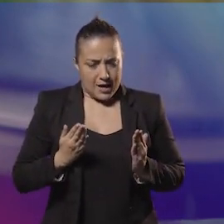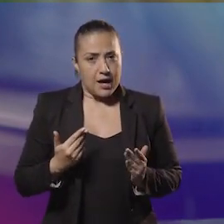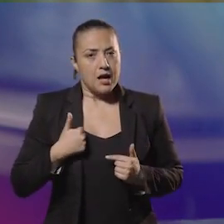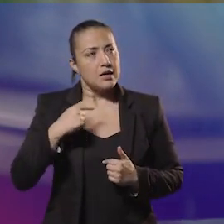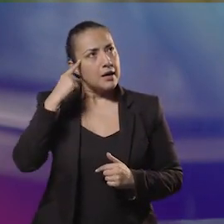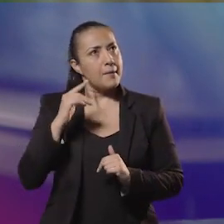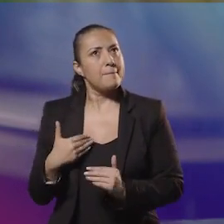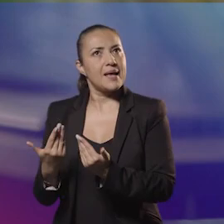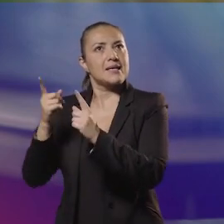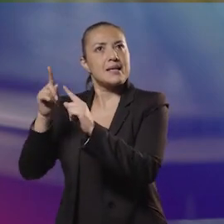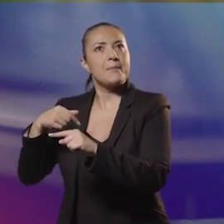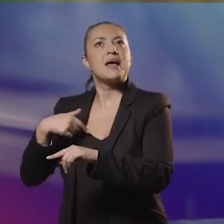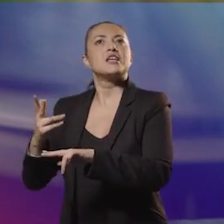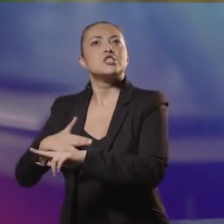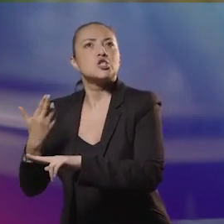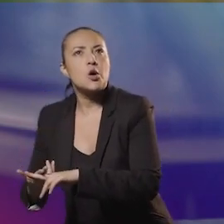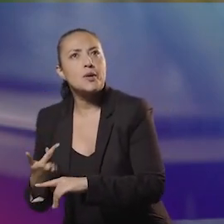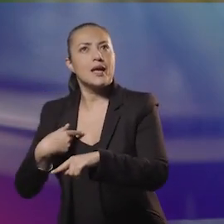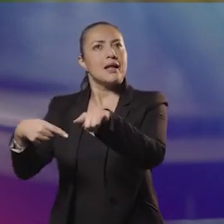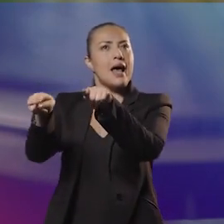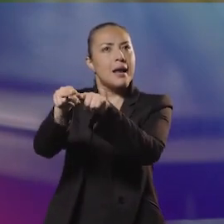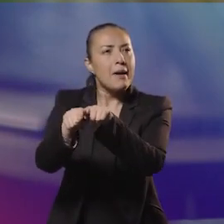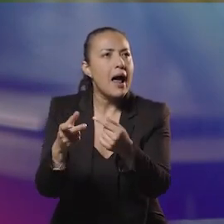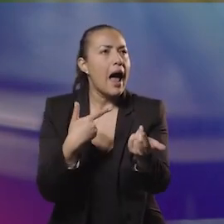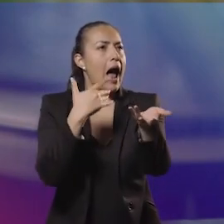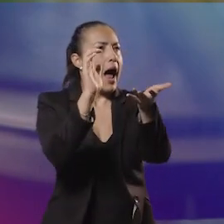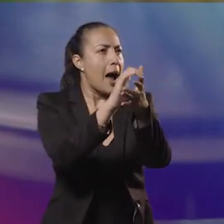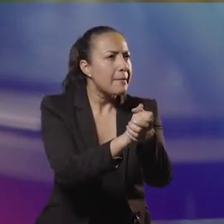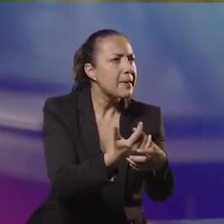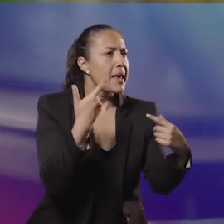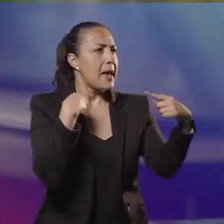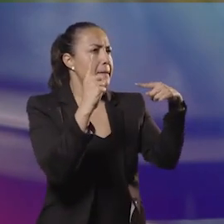de mi sobrina, de mis hermanas, de mis amigas, de mis primas,